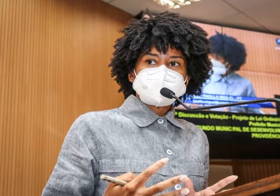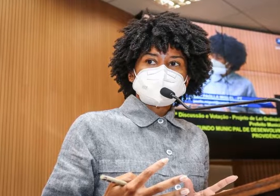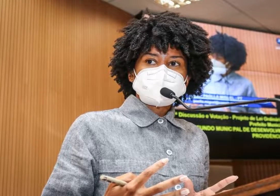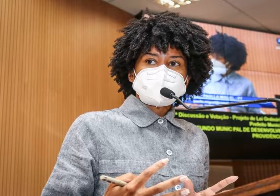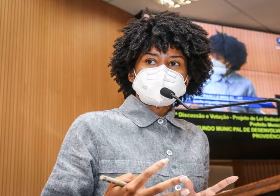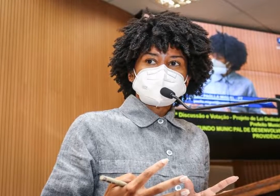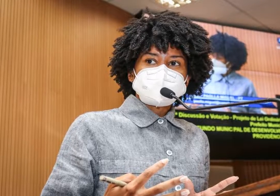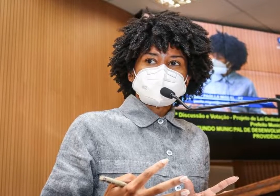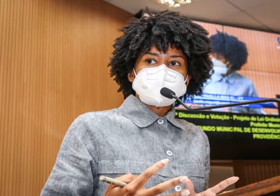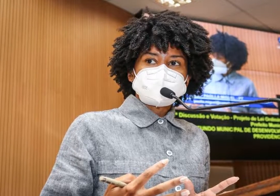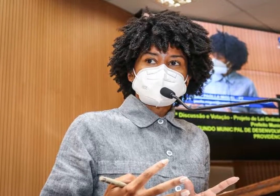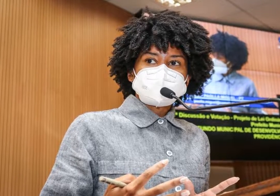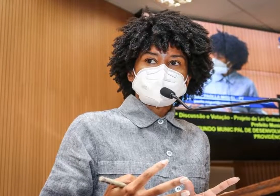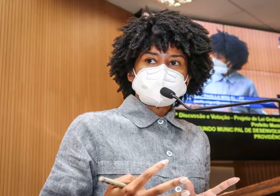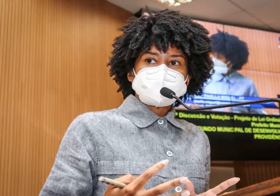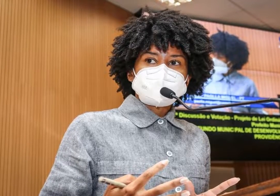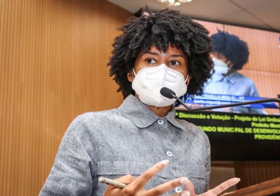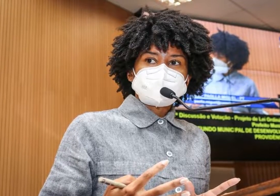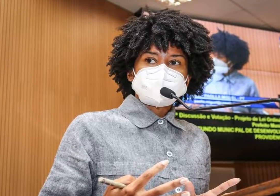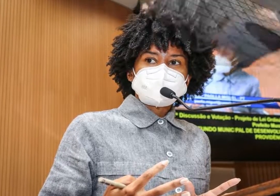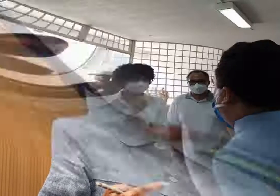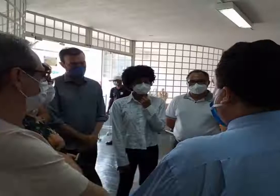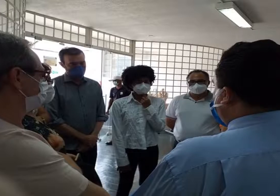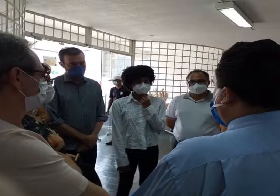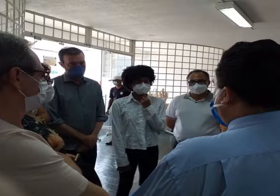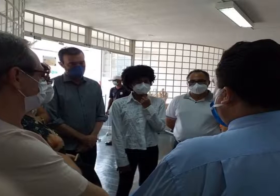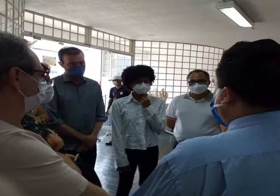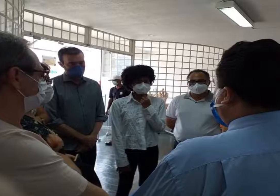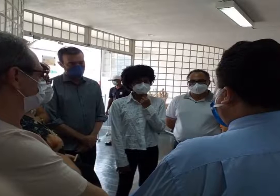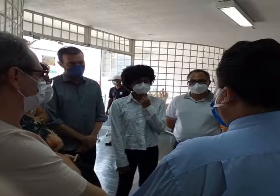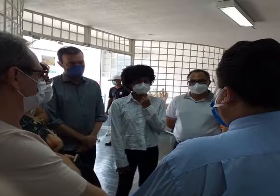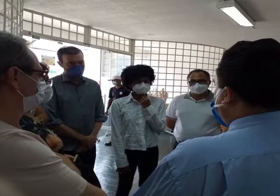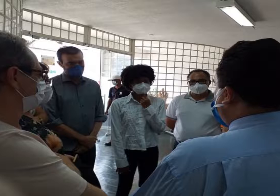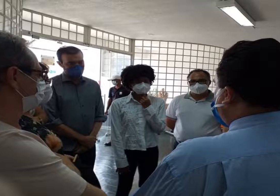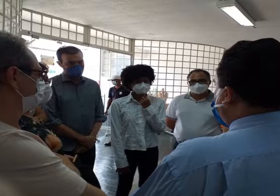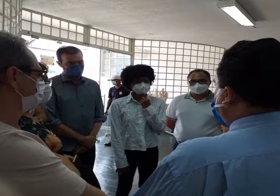tranquilos. Eu vou expor aqui na Câmara quem falou essa bobagem", falou Zé Carlos durante